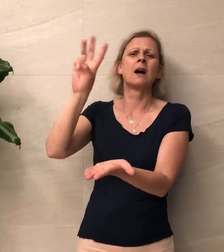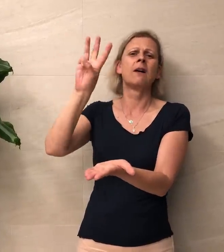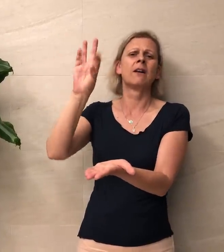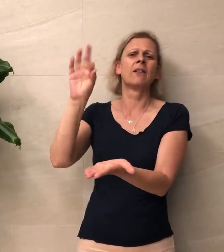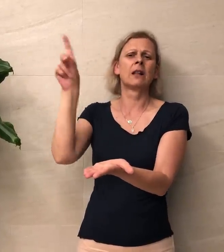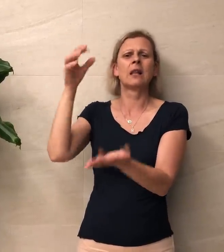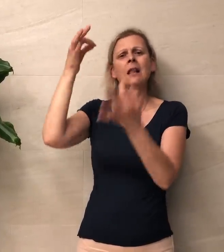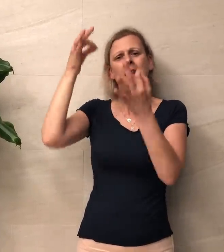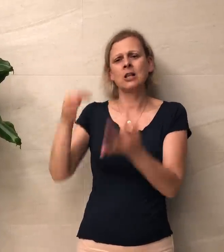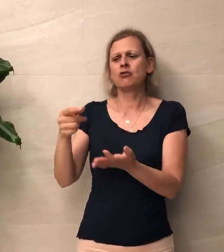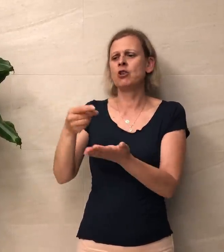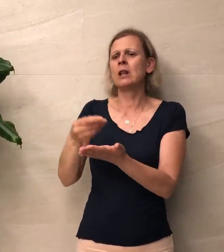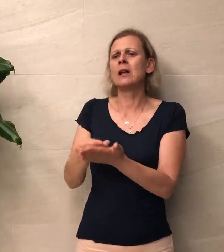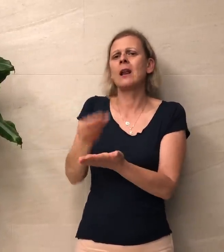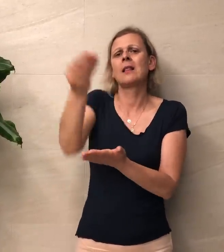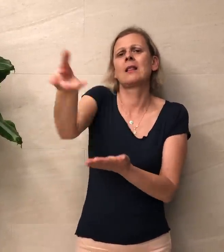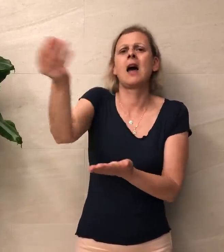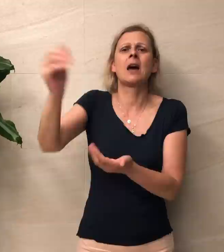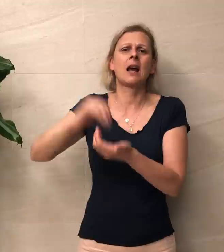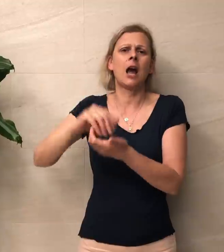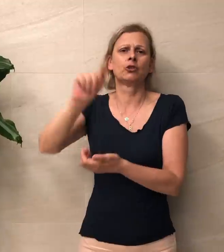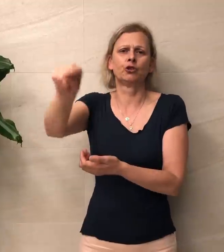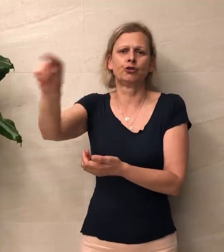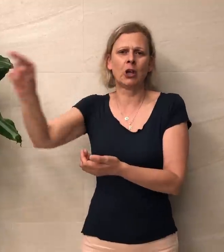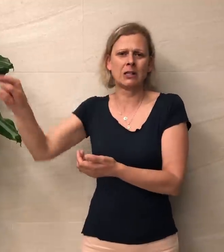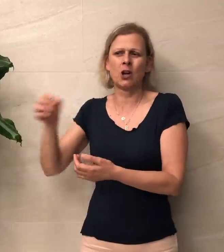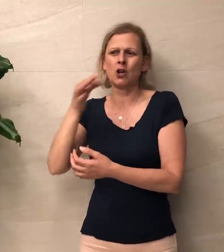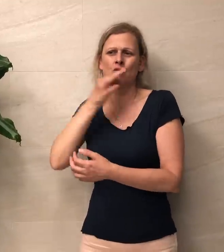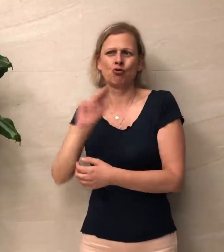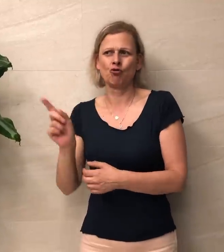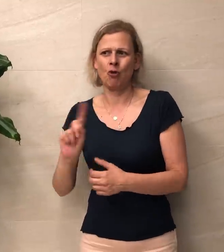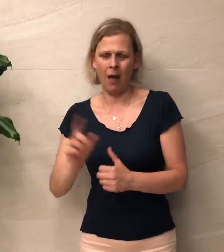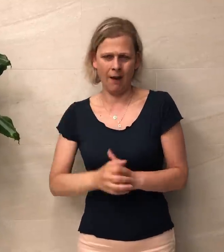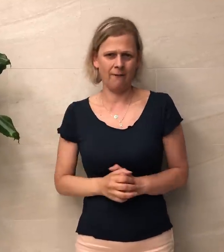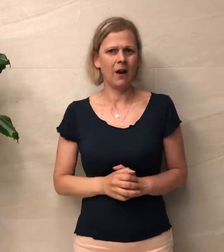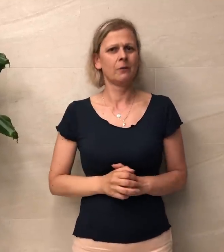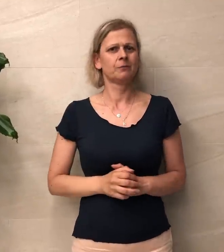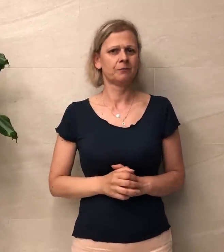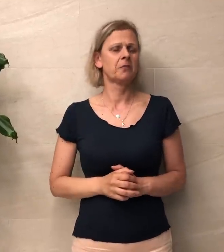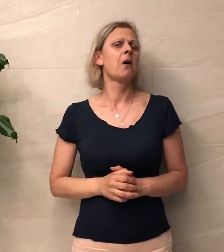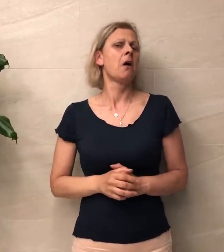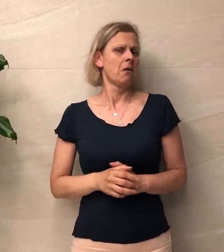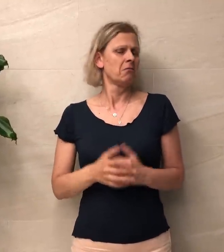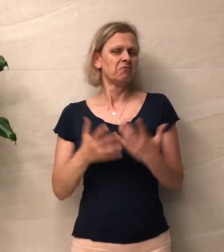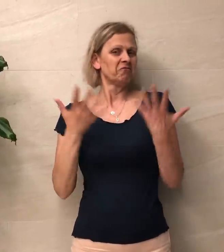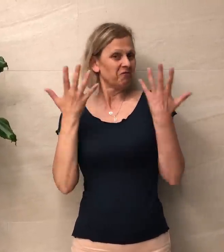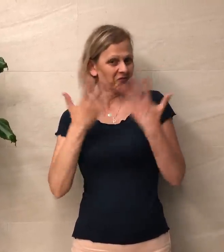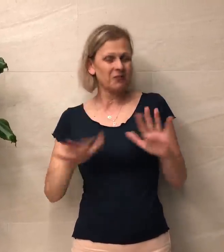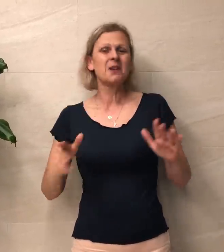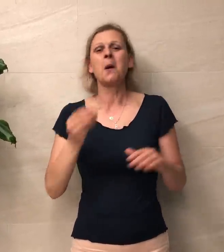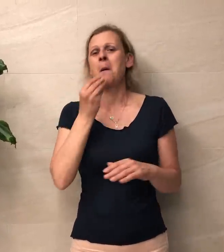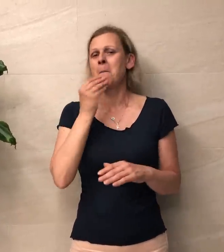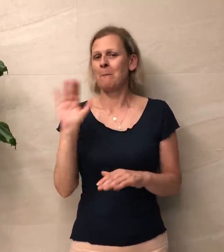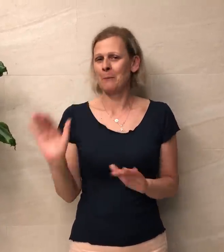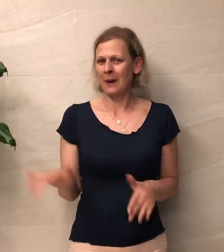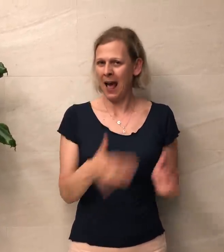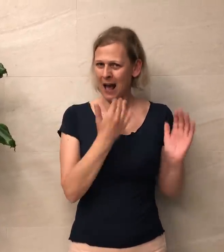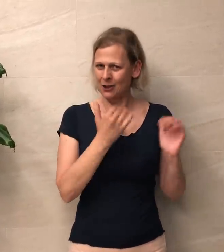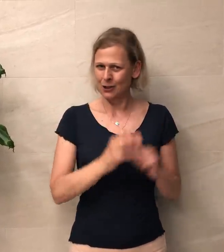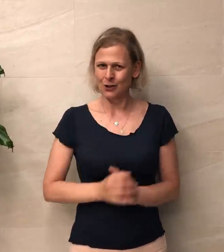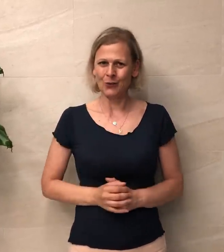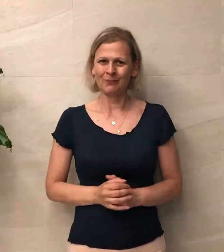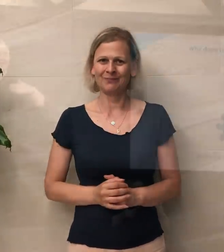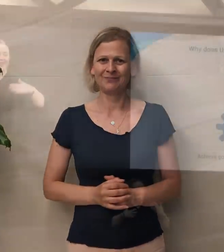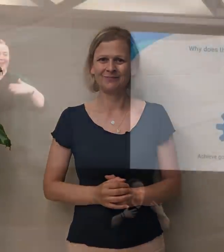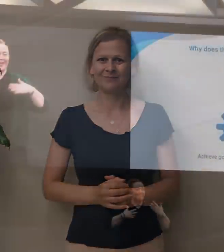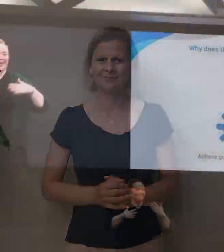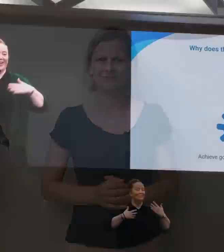la WFD può attingere per redistribuire le somme tra le Associazioni in difficoltà. Una volta finita la discussione siamo andati a pranzo.